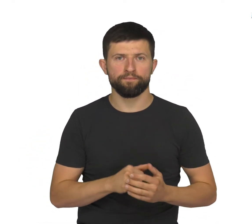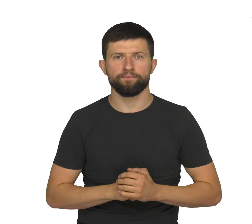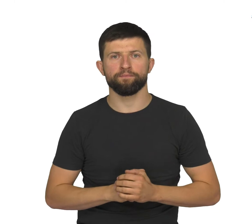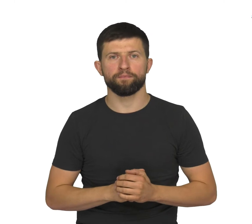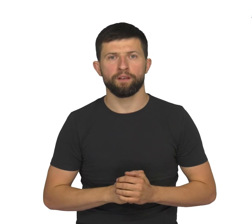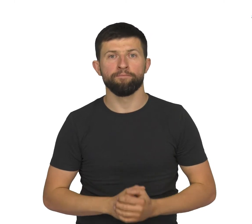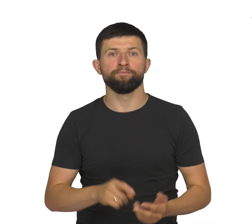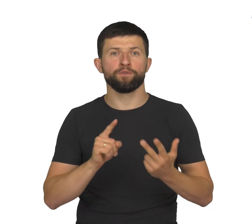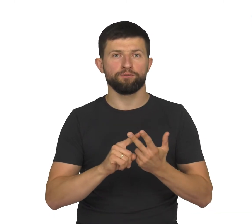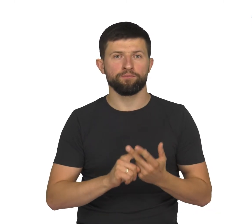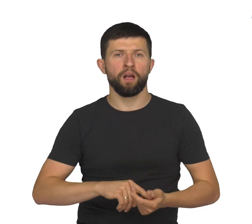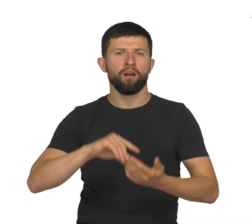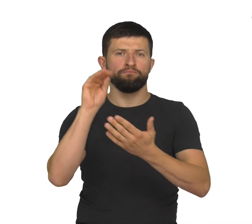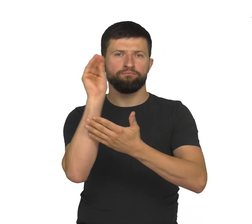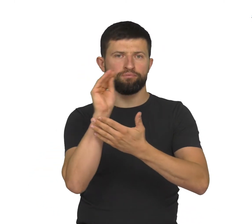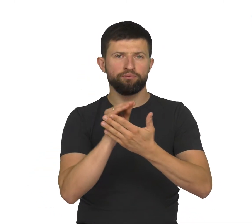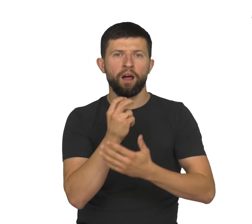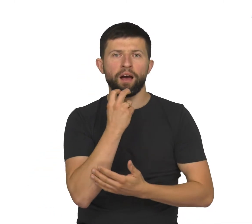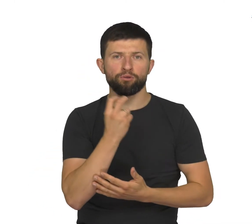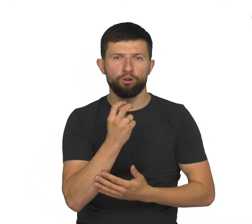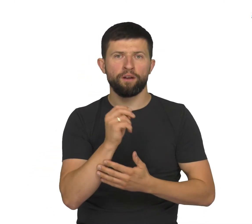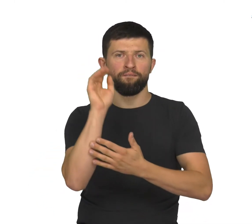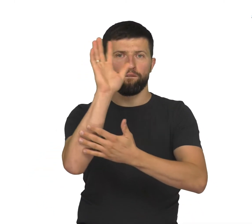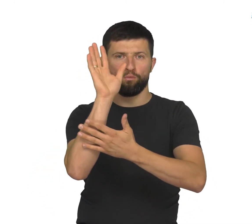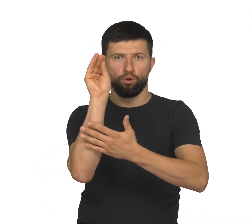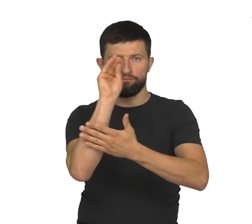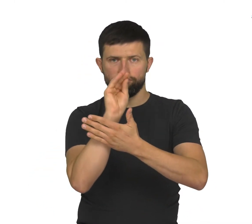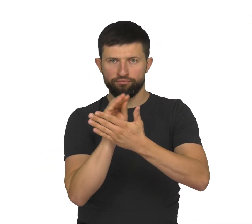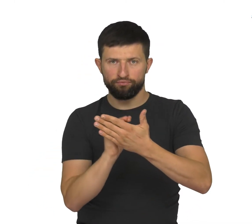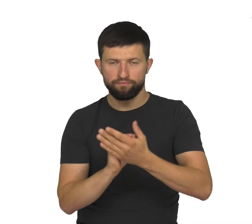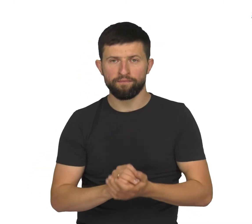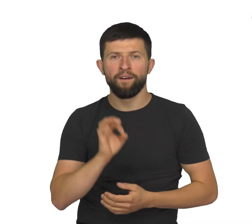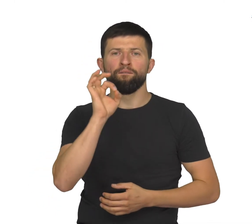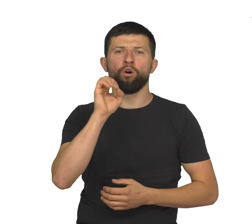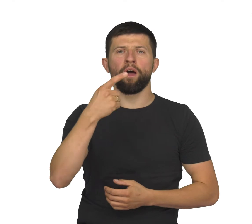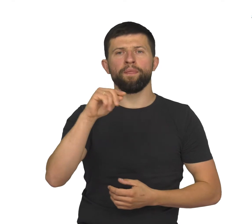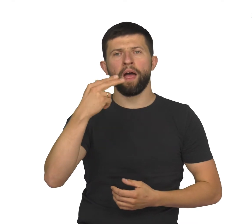zostaną automatycznie zaciągnięte do odpowiednich rubryk. Na początku zaznacz, że dokument chcesz otrzymać